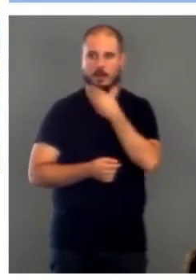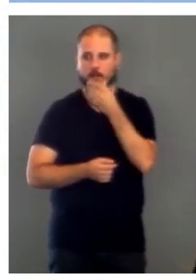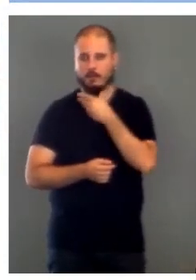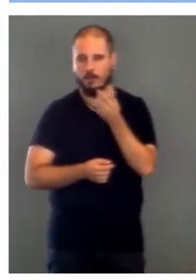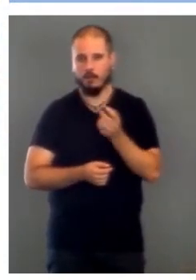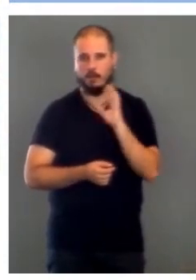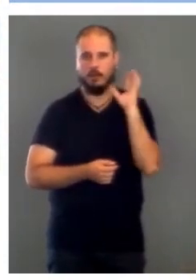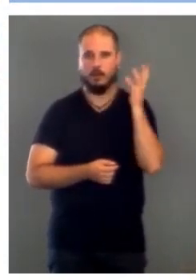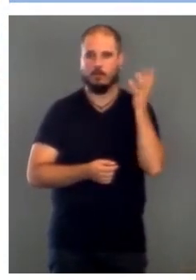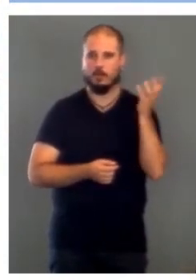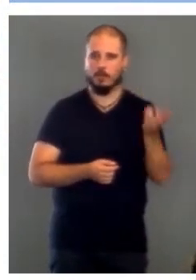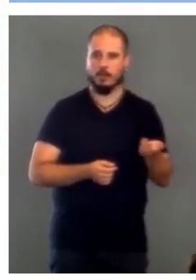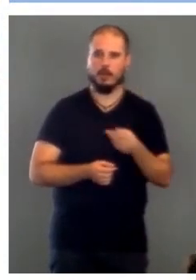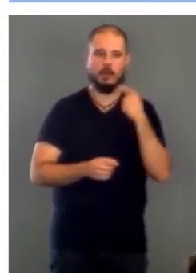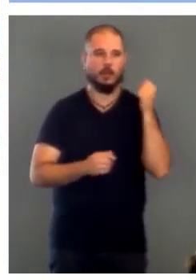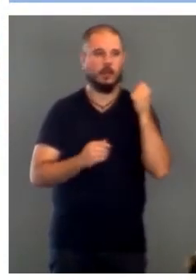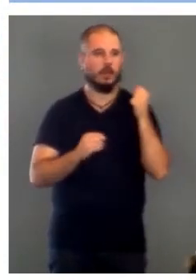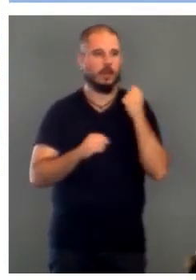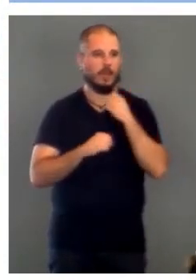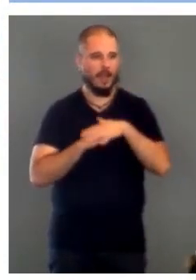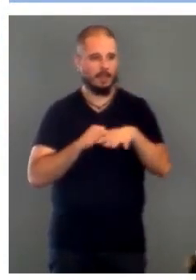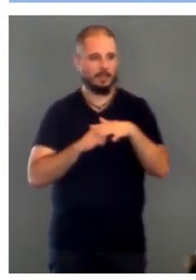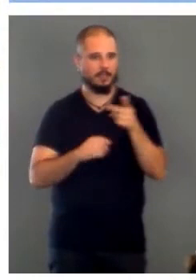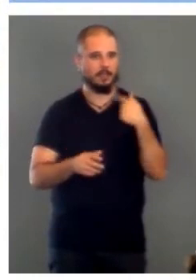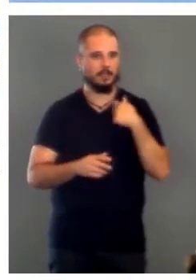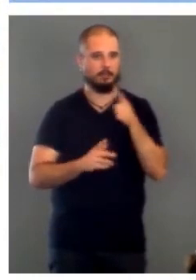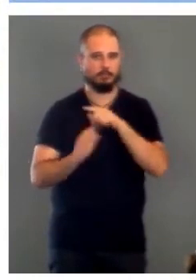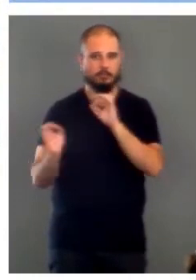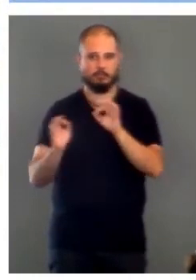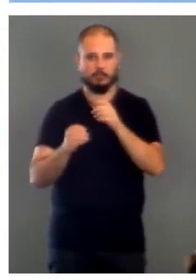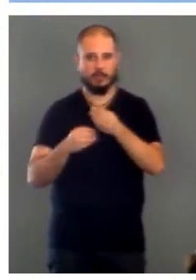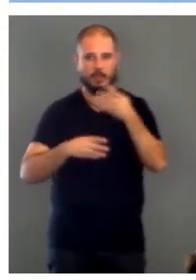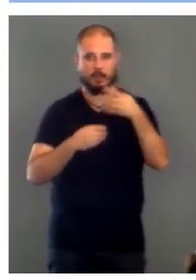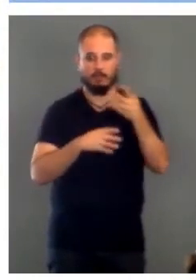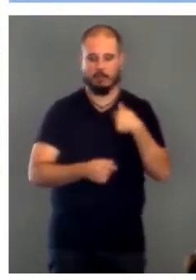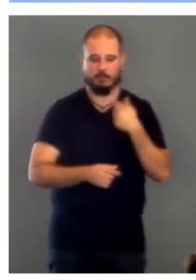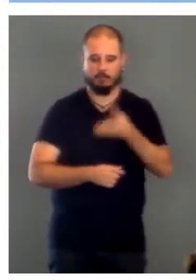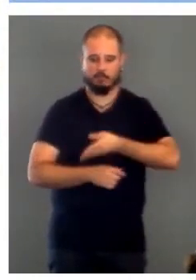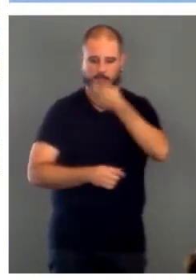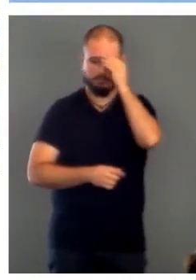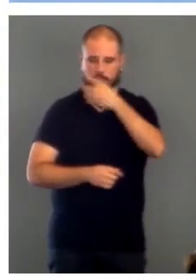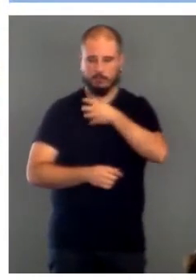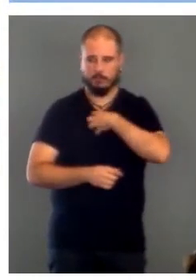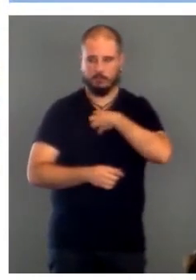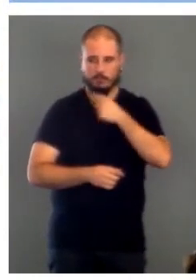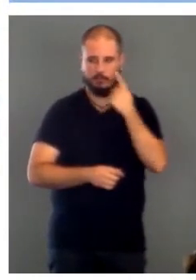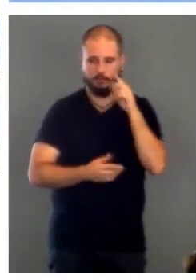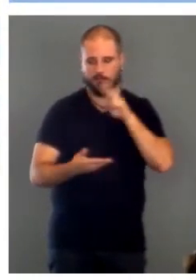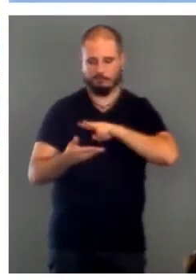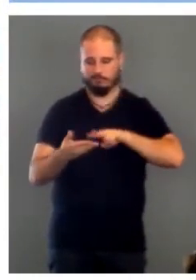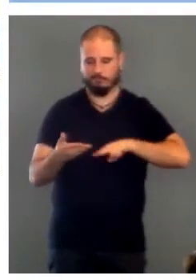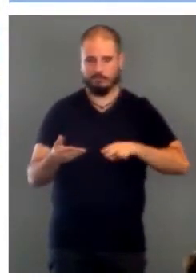Prevención de incendios e ingenierías no he podido aprenderme la Lo siento Por eso me apoyo en el papel Pues a este sector